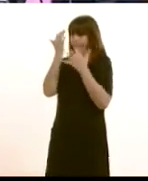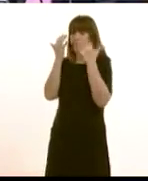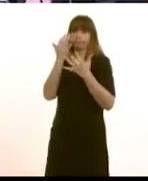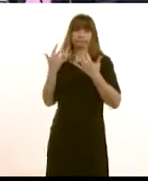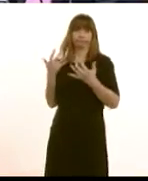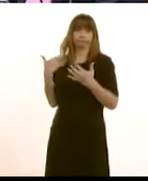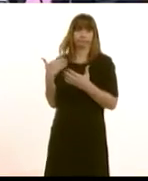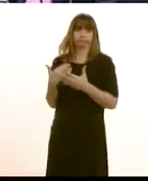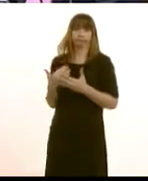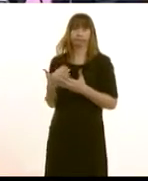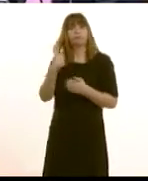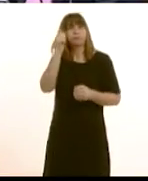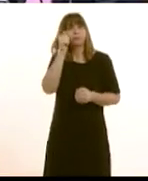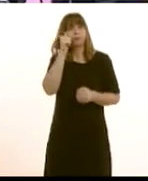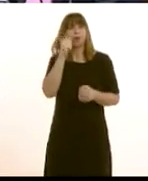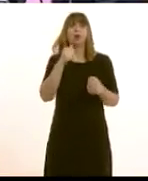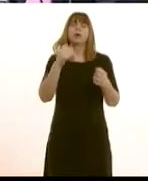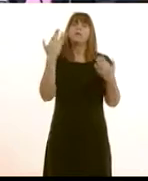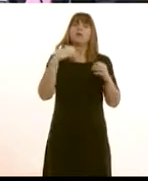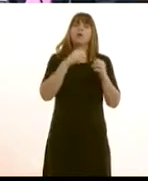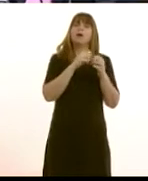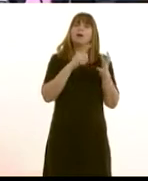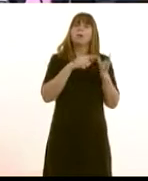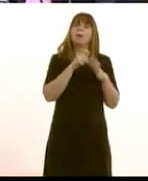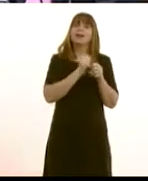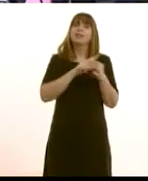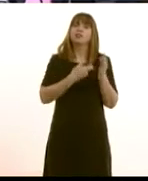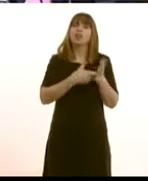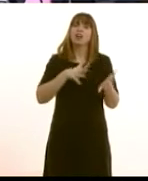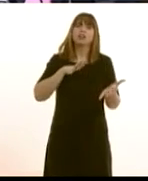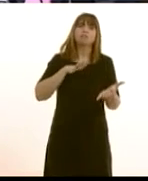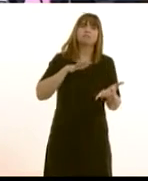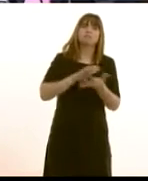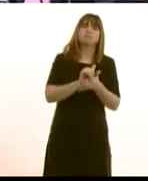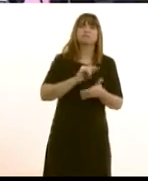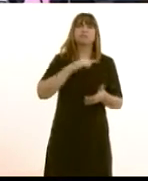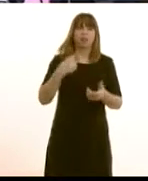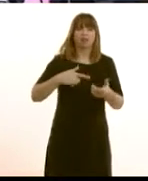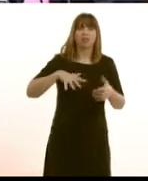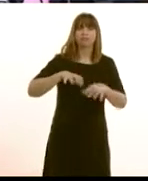Fe welsom ni hyn yn ystod treialon Krebs, lle roedd difa, wrth gwrs, wedi gwneud pethauín